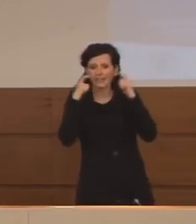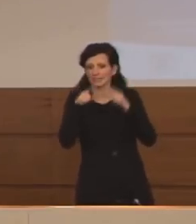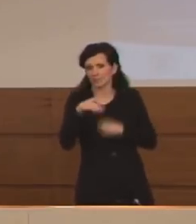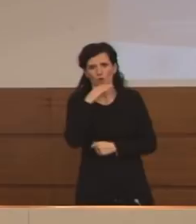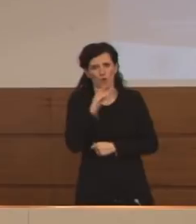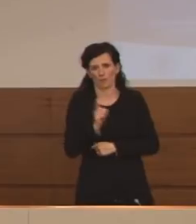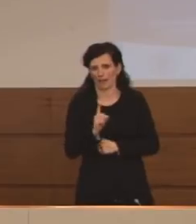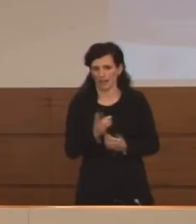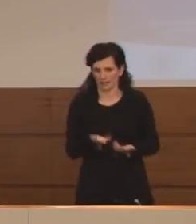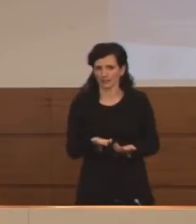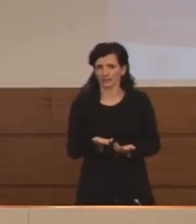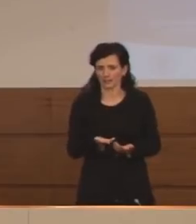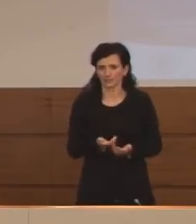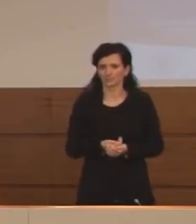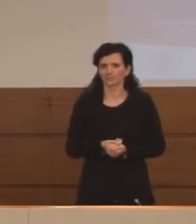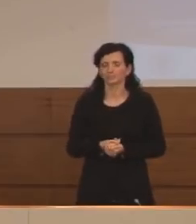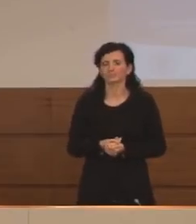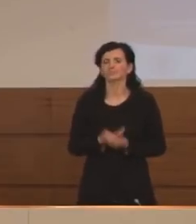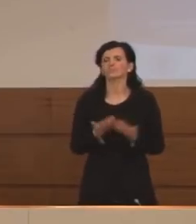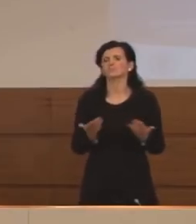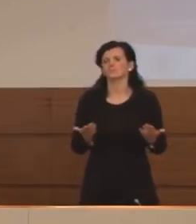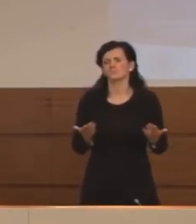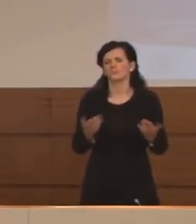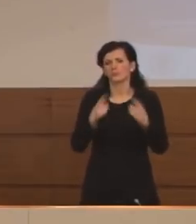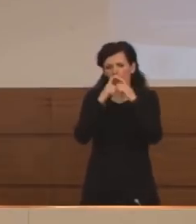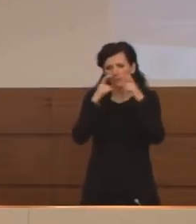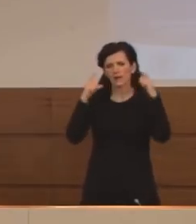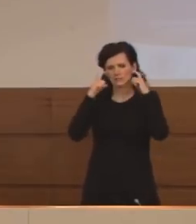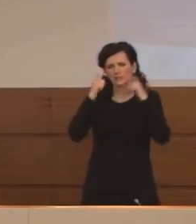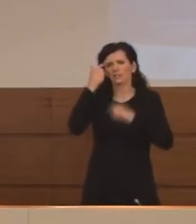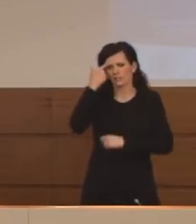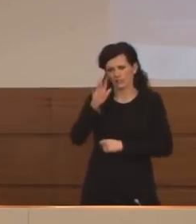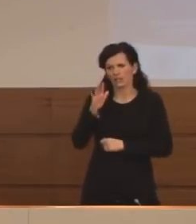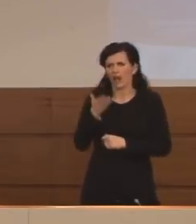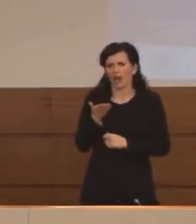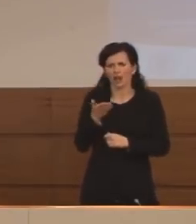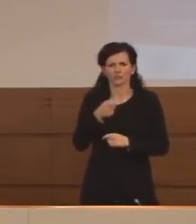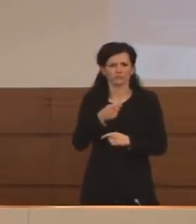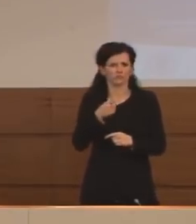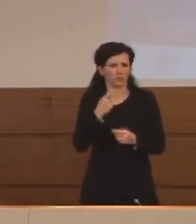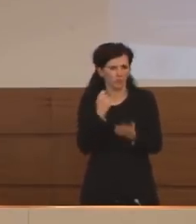Però le mascherine sappiamo che hanno una loro utilità parlo di mascherine chirurgiche,